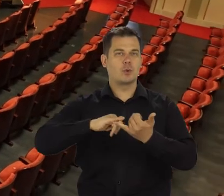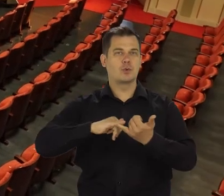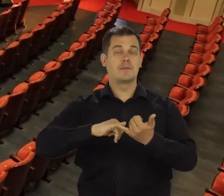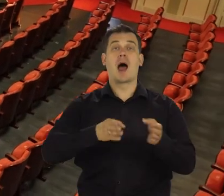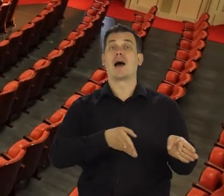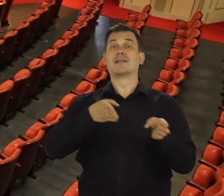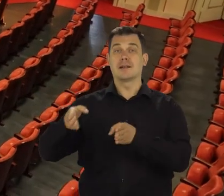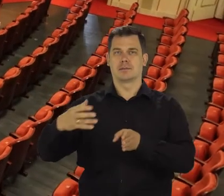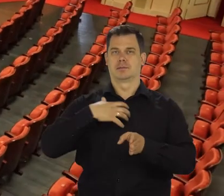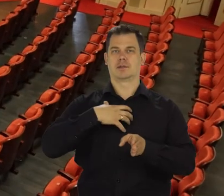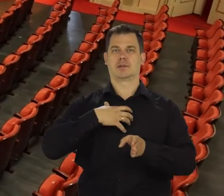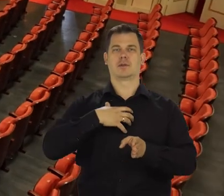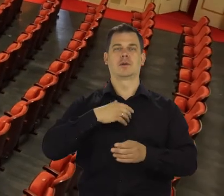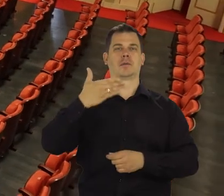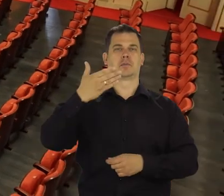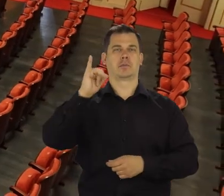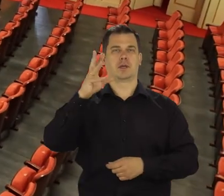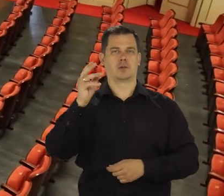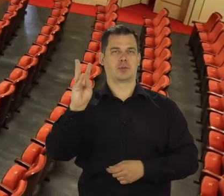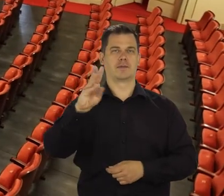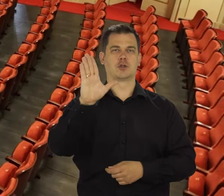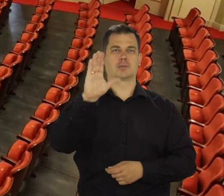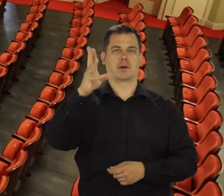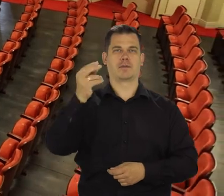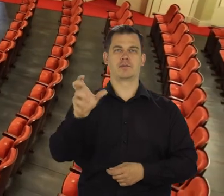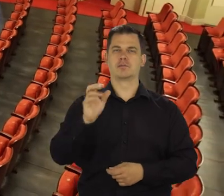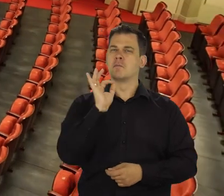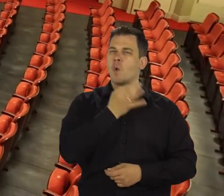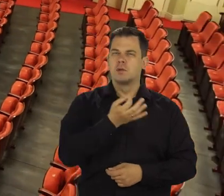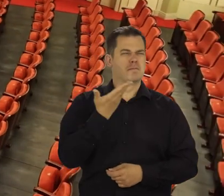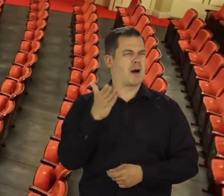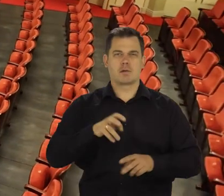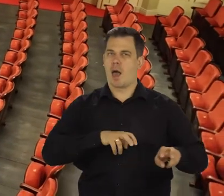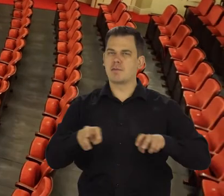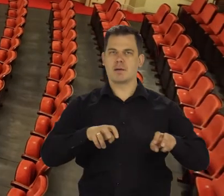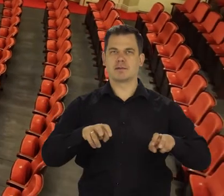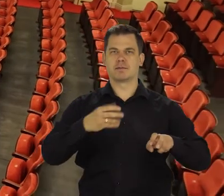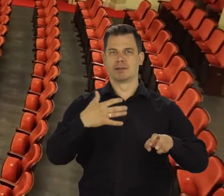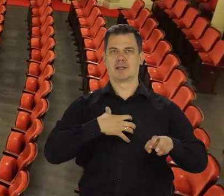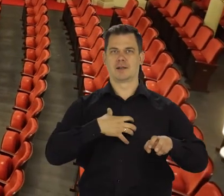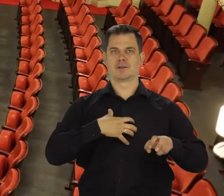a kolejnym dyrektorem został Mieczysław Szpakiewicz. Był to młody, bardzo energiczny dyrektor.